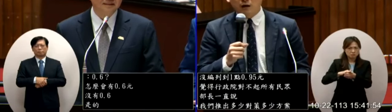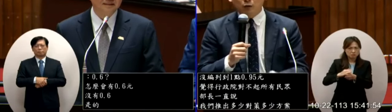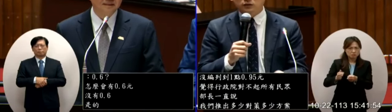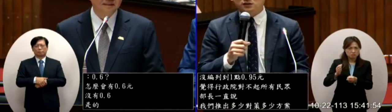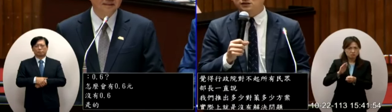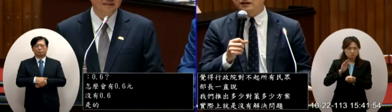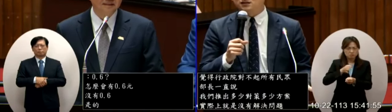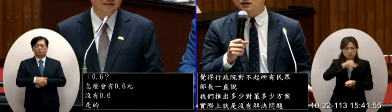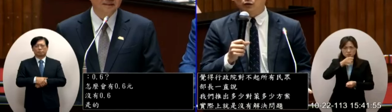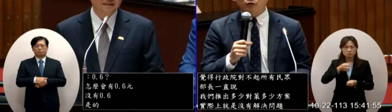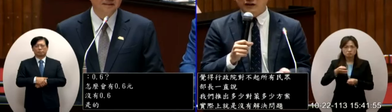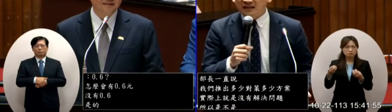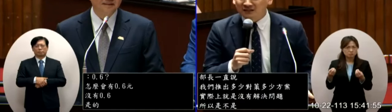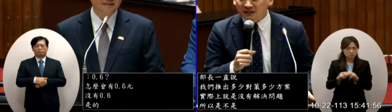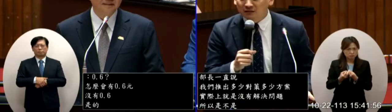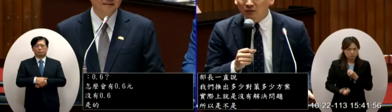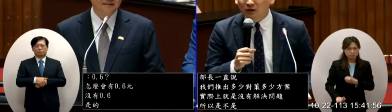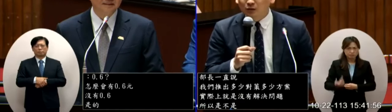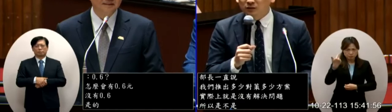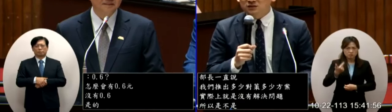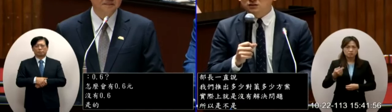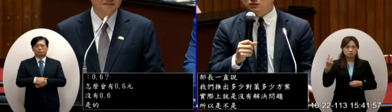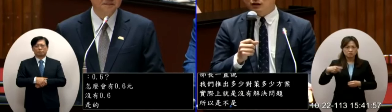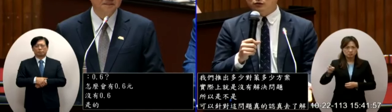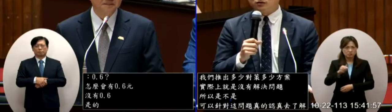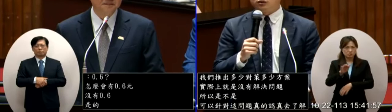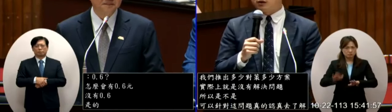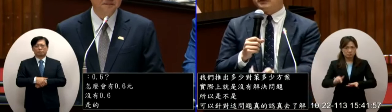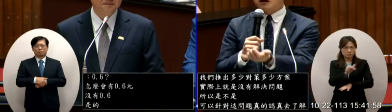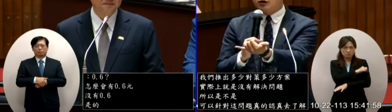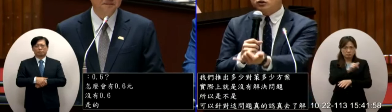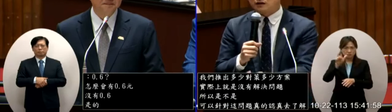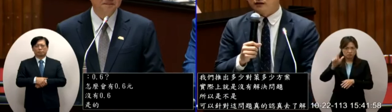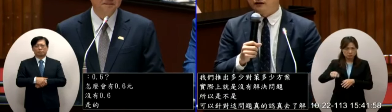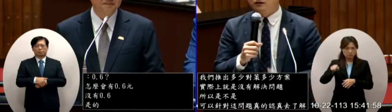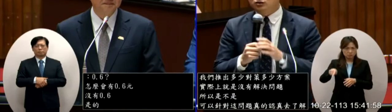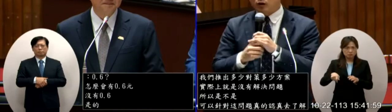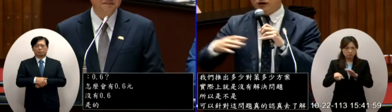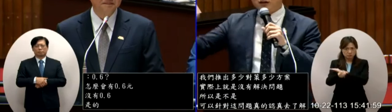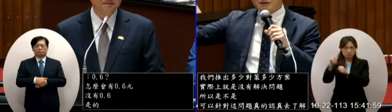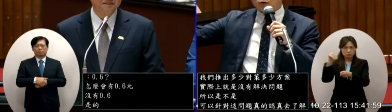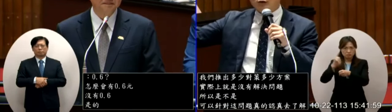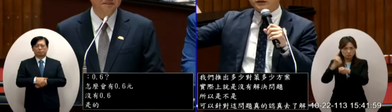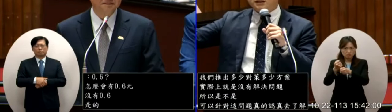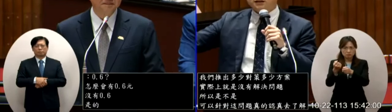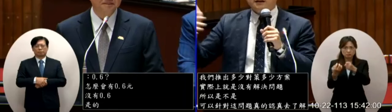然後護理師現在執業率非常低 護理師執業率有時候都不到六成耶 就是我們有那麼多護理師